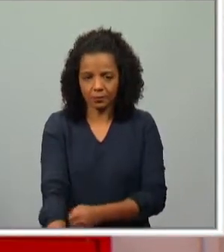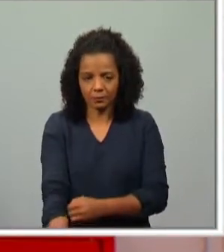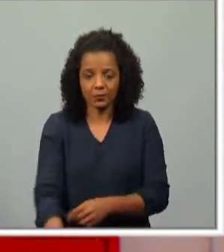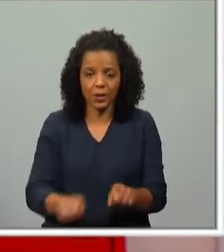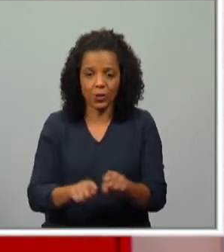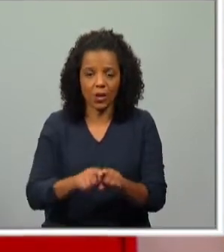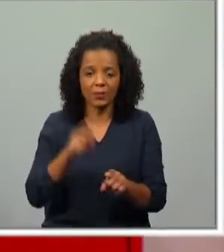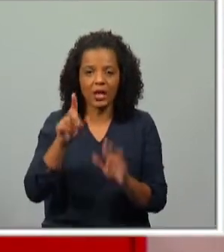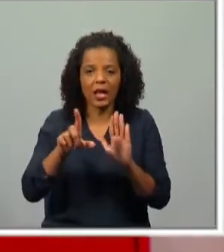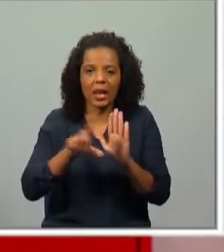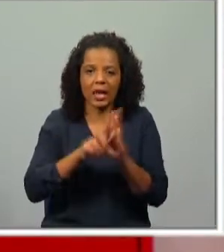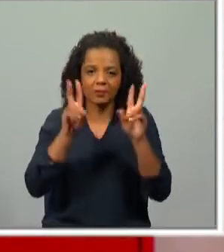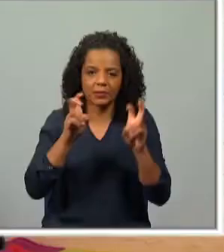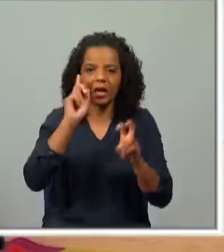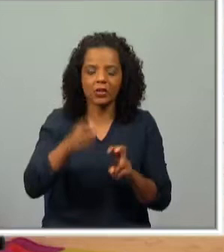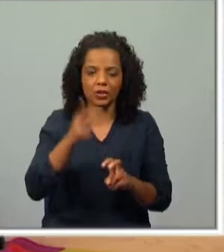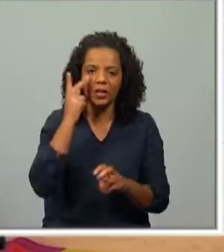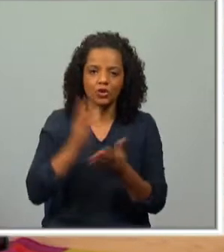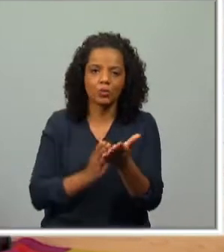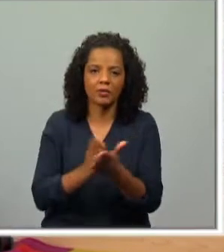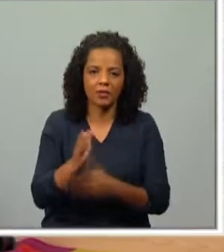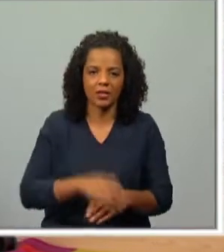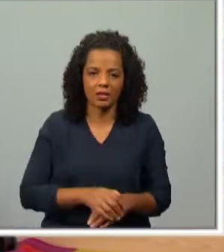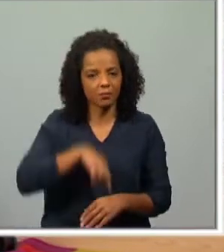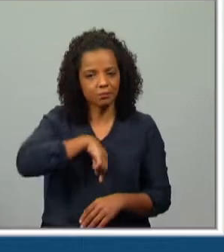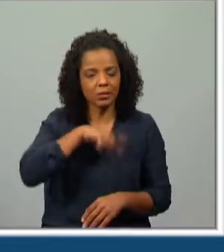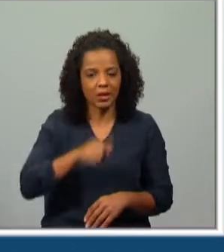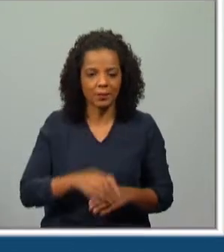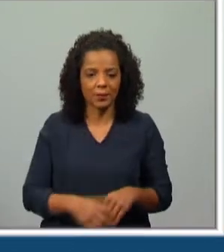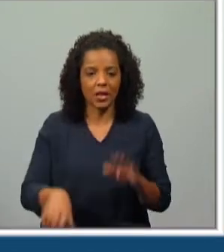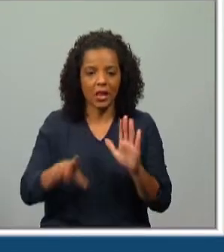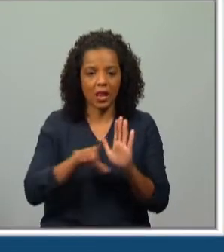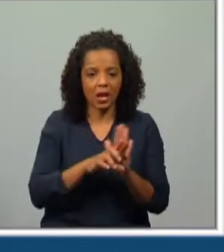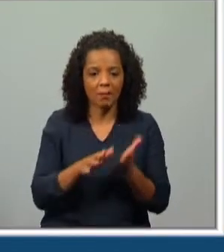sobrevivência o instinto então trata-se da Lei baseada no instinto sobrevivência 生存本能，所以它來了基於生存本能的法則